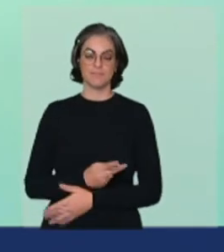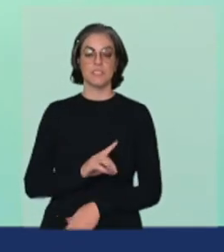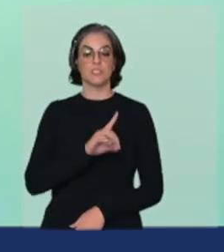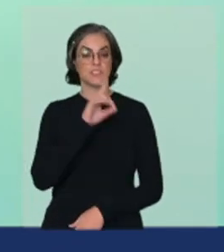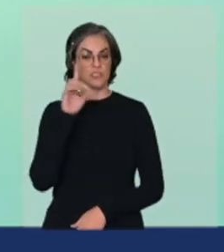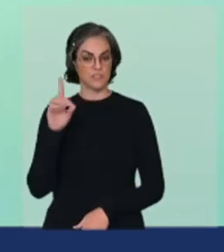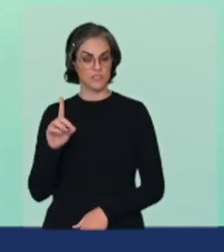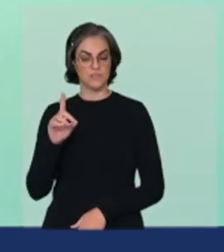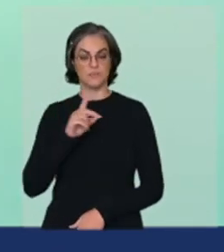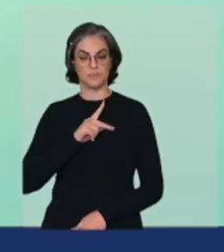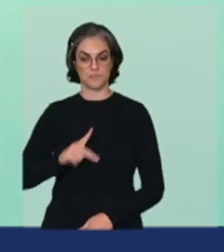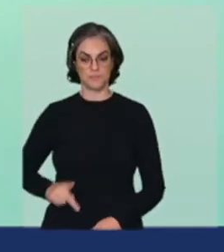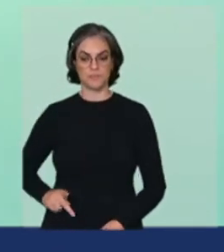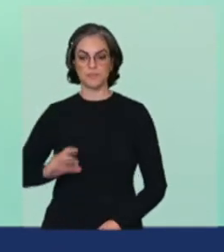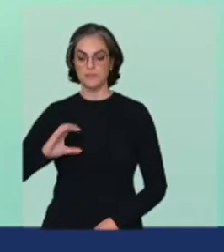DIA EM QUE O PRESIDENTE DA COP 26, A CÚPULAS DAS NAÇÕES